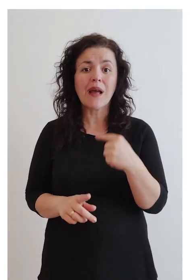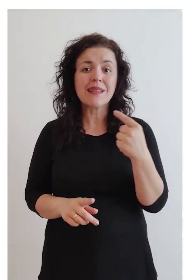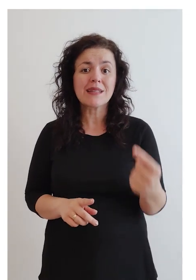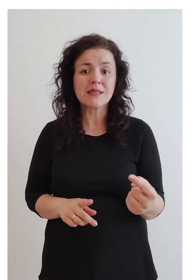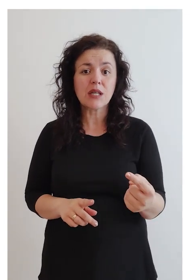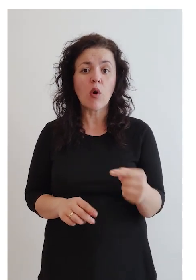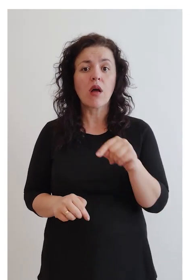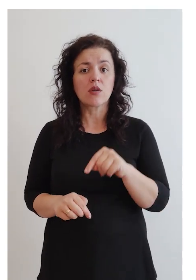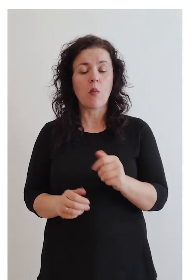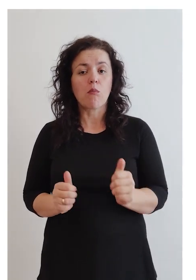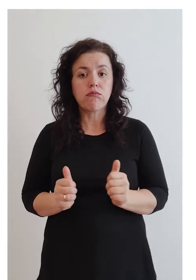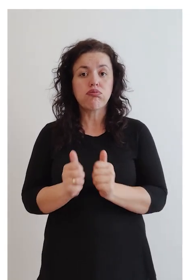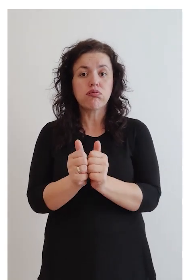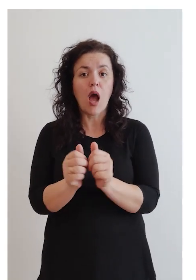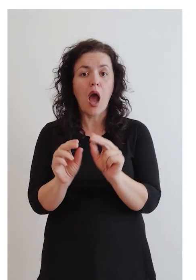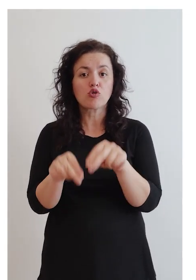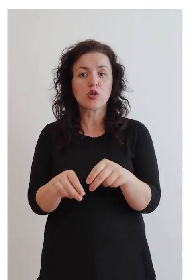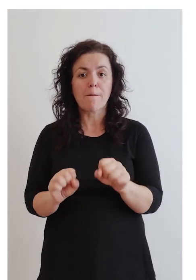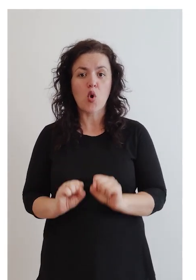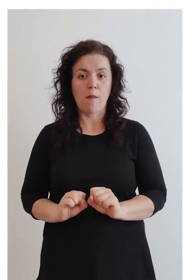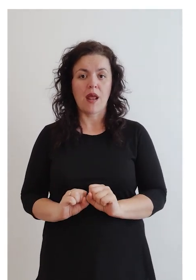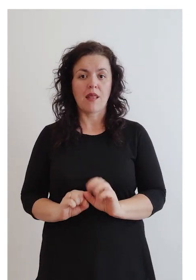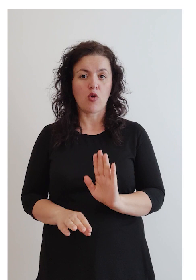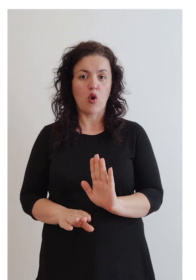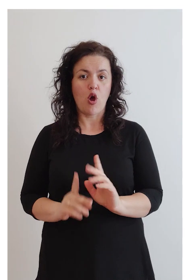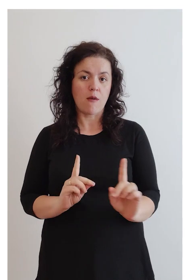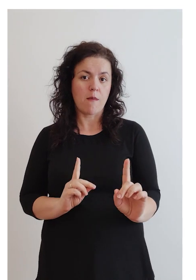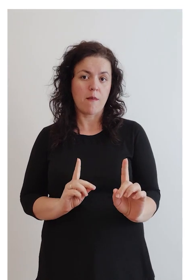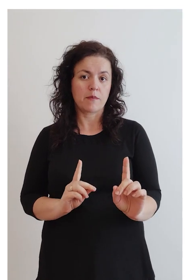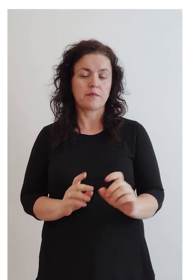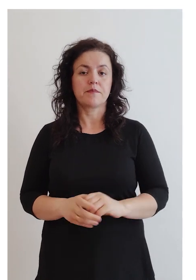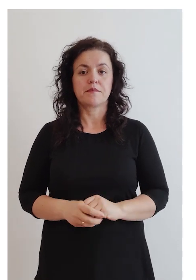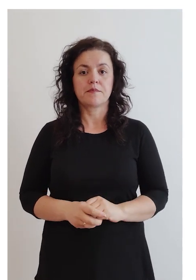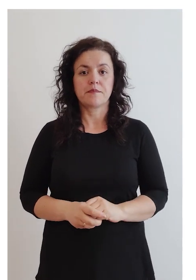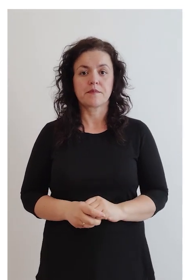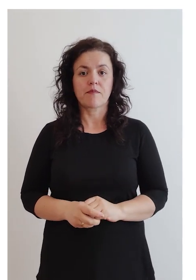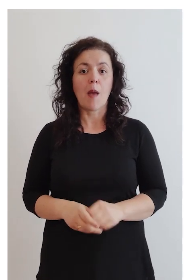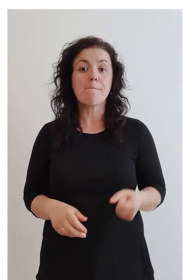Bagajele sunt preluate prin vamă după ce sunt revedenticate de proprietar